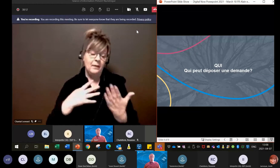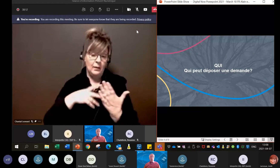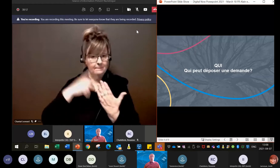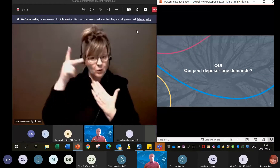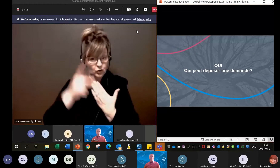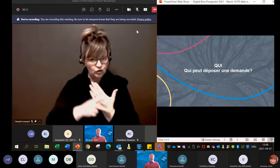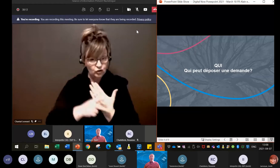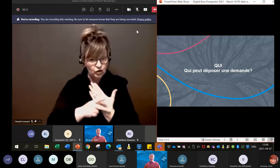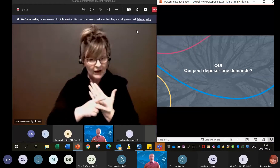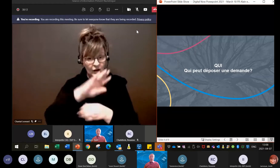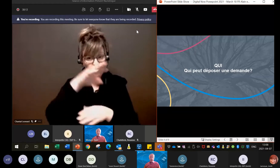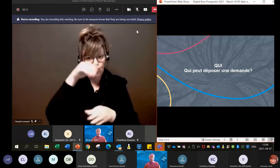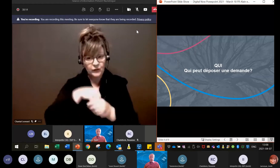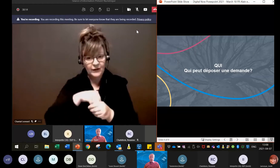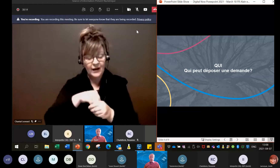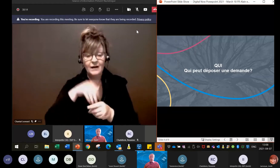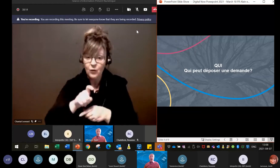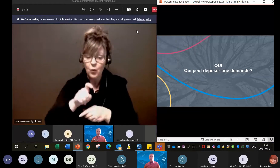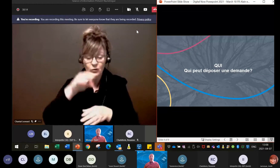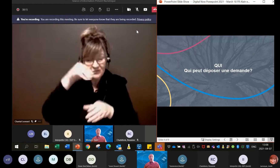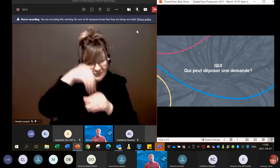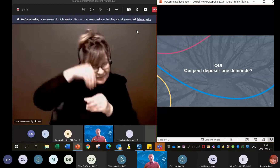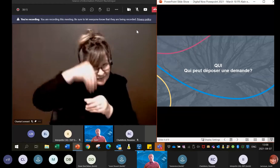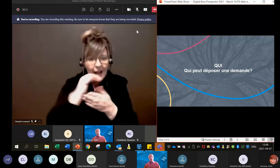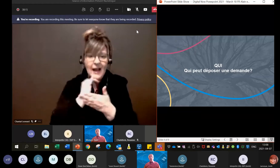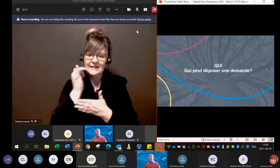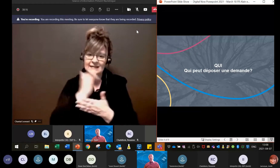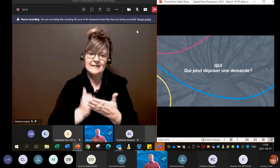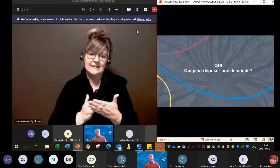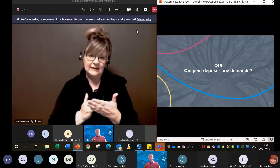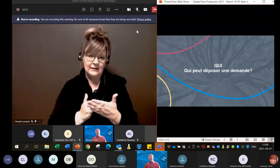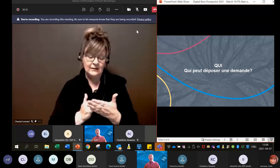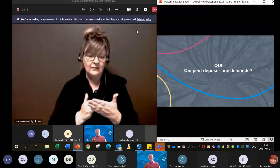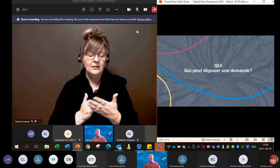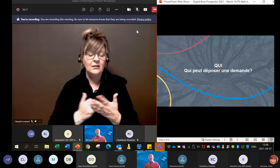contenu artistique, incluant le contenu